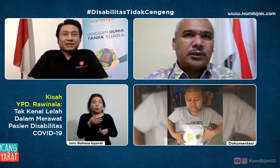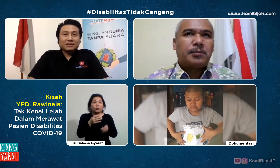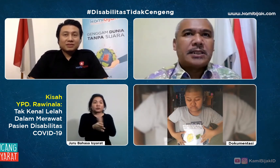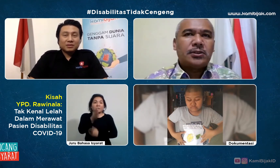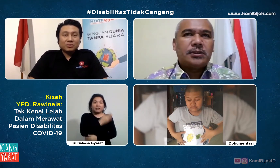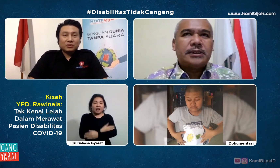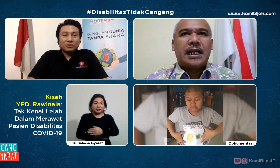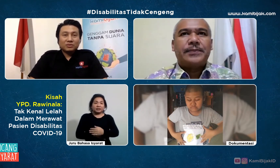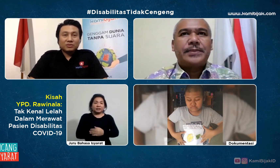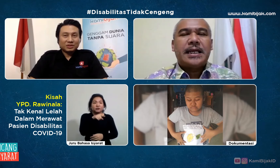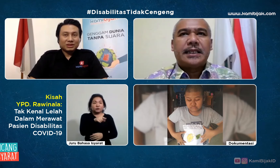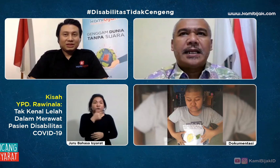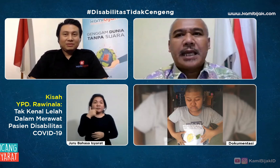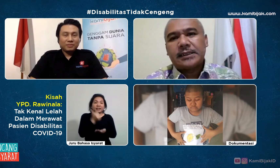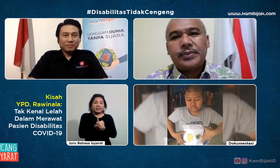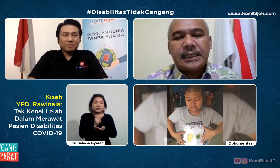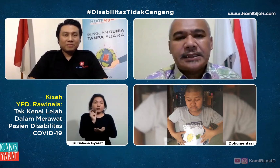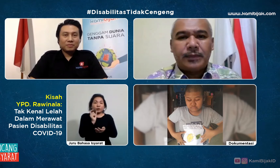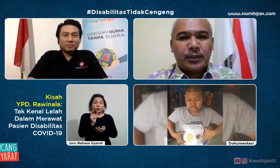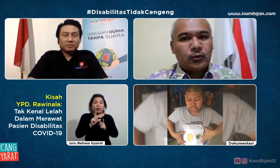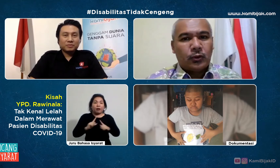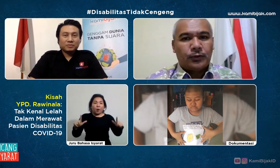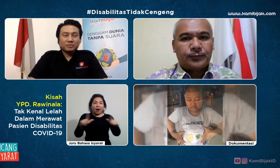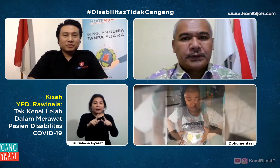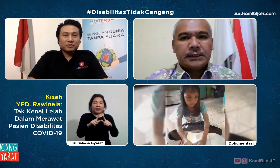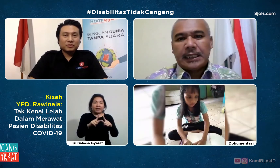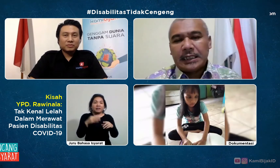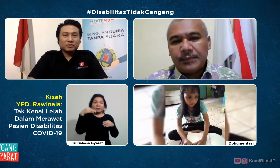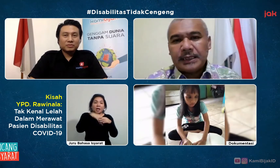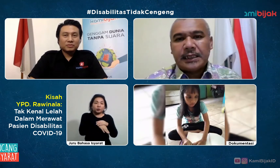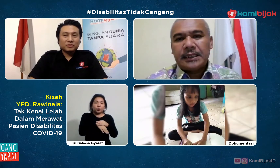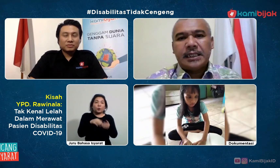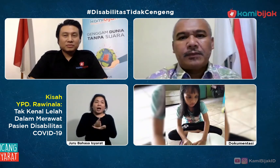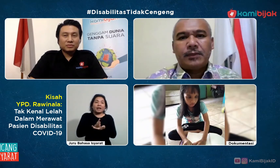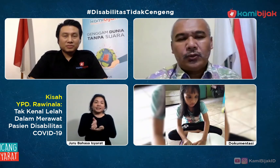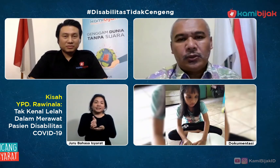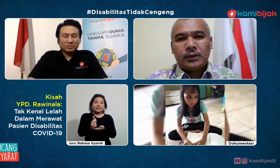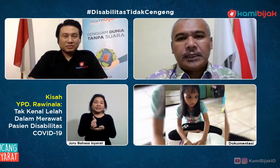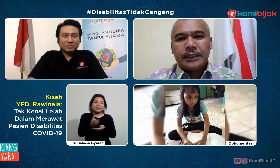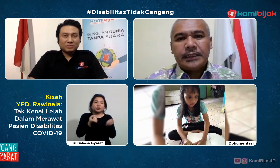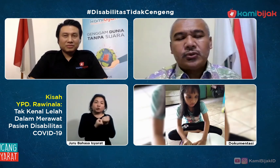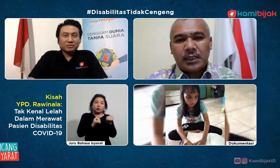termasuk di dalamnya adalah aksesibilitas yang mendukung sarana prasarana yang mendukung ini